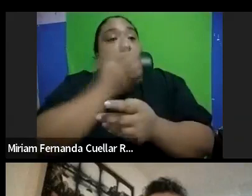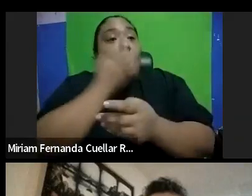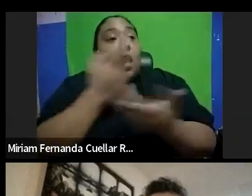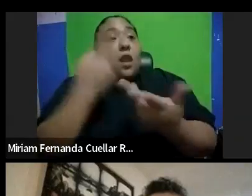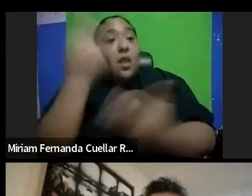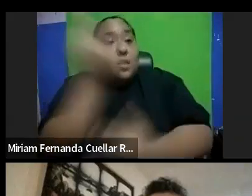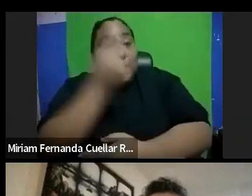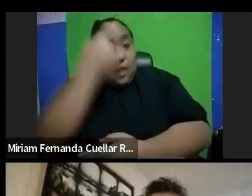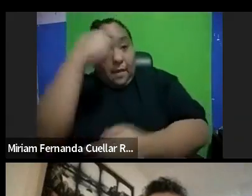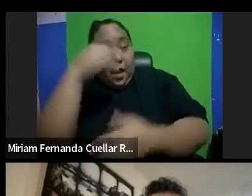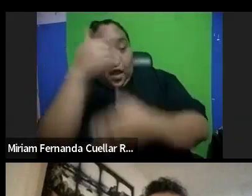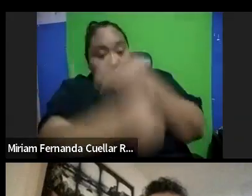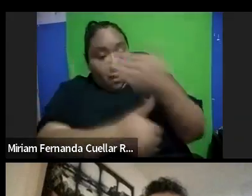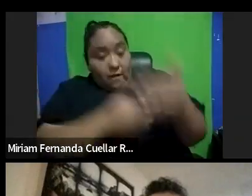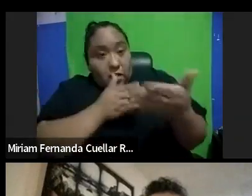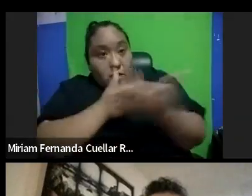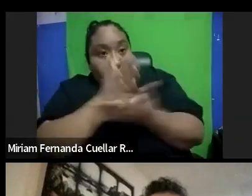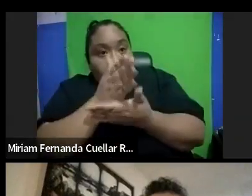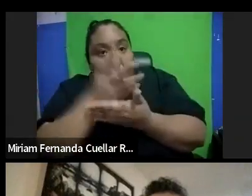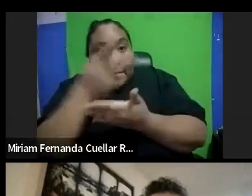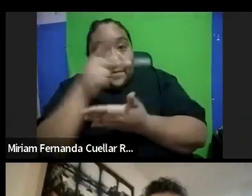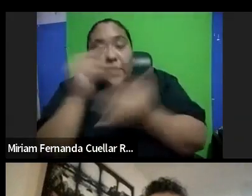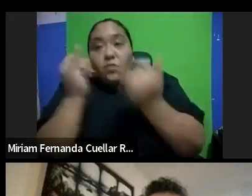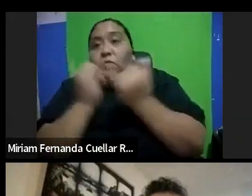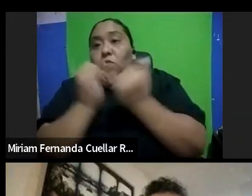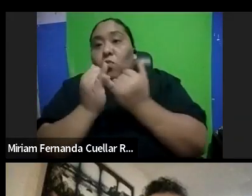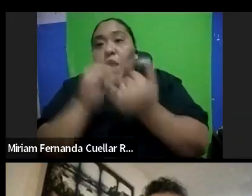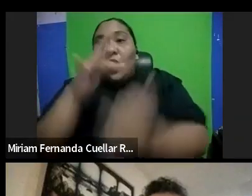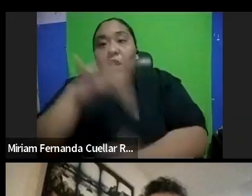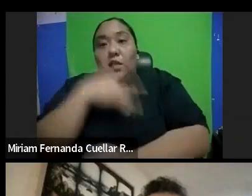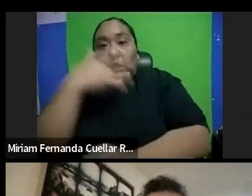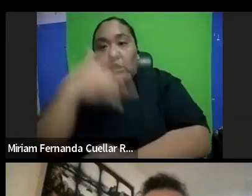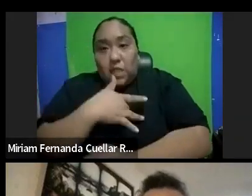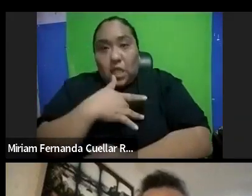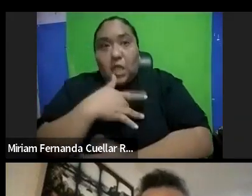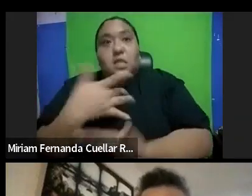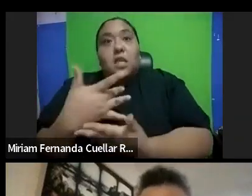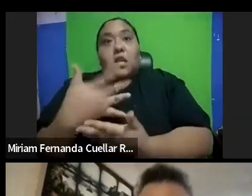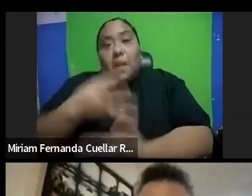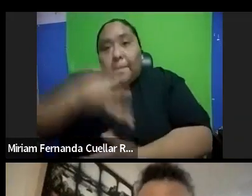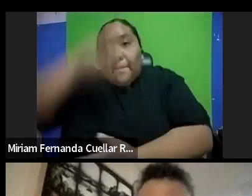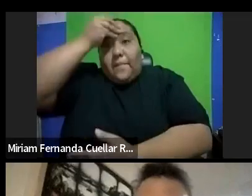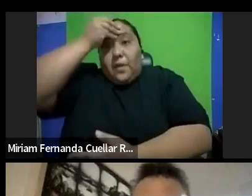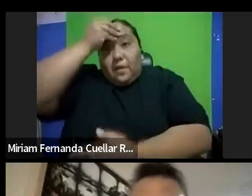escolares necesarias para que avancen, pero a la vez que la sientan que las construyen